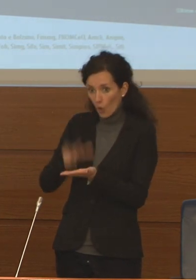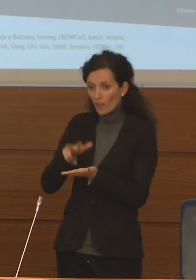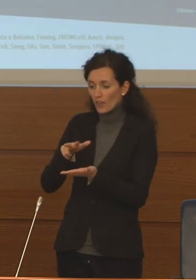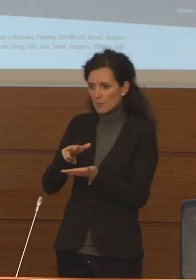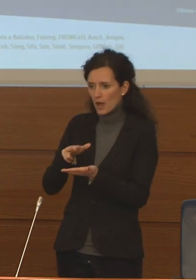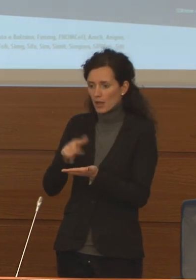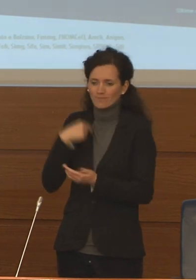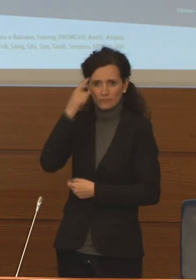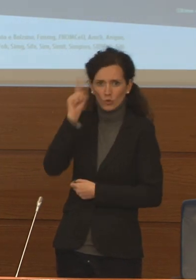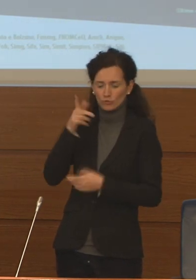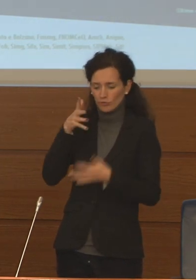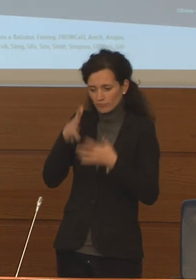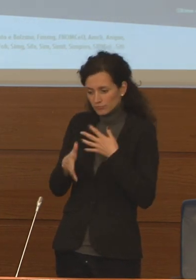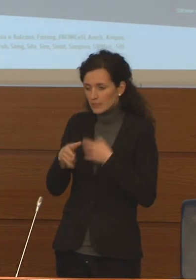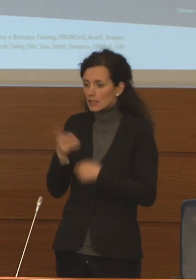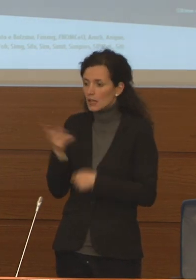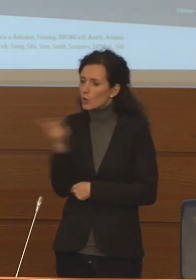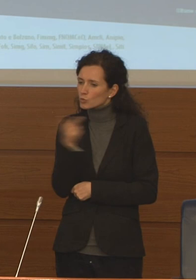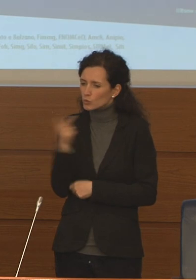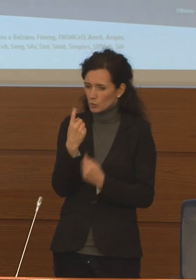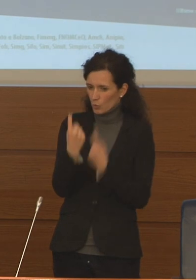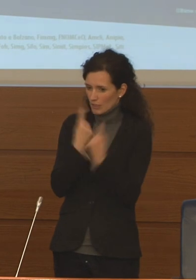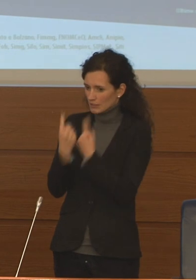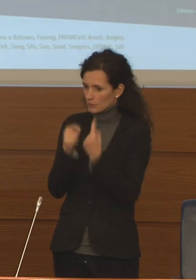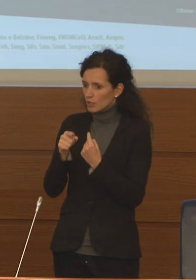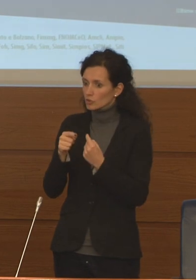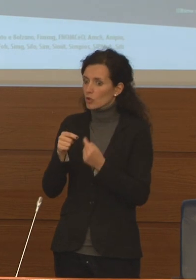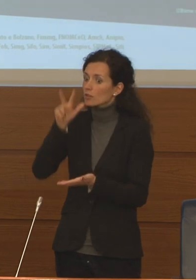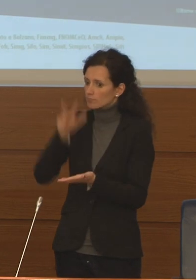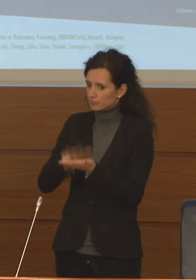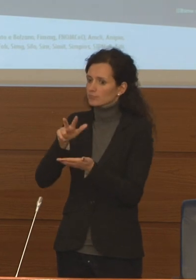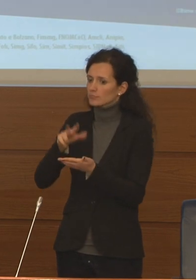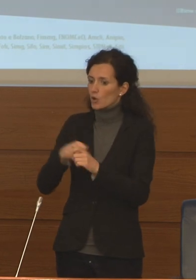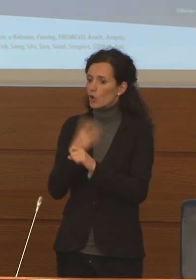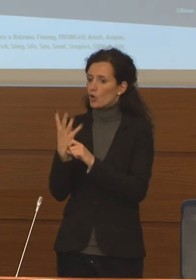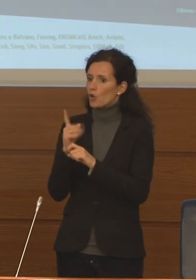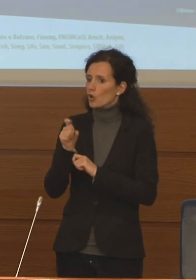fossero confermati questi due casi coronavirus e quant'altro, i decessi,